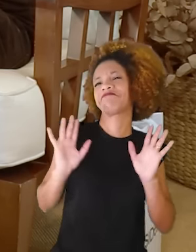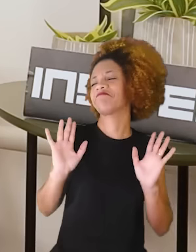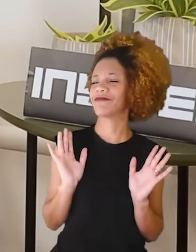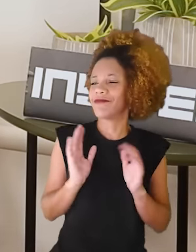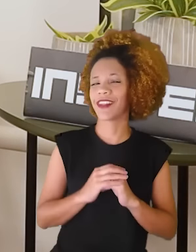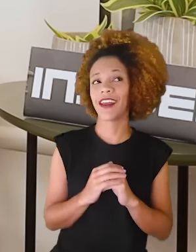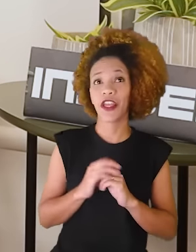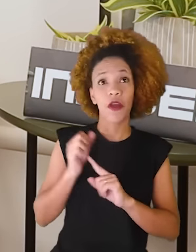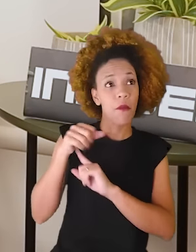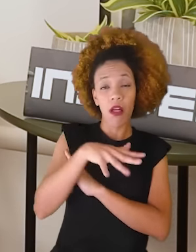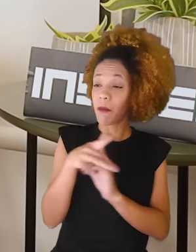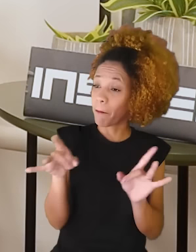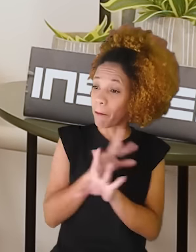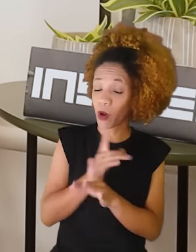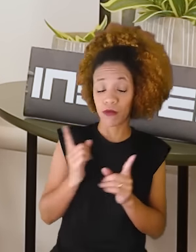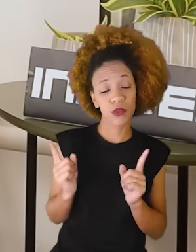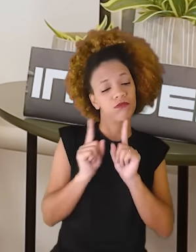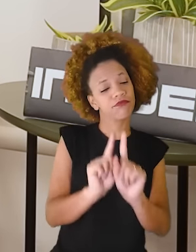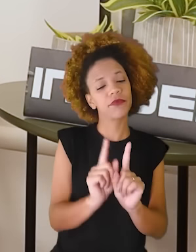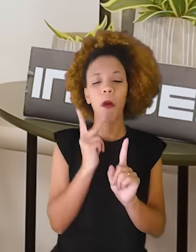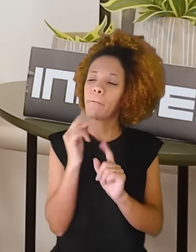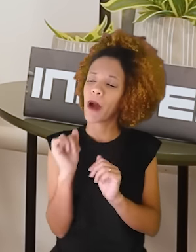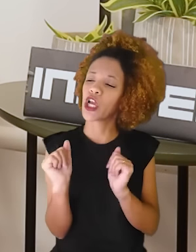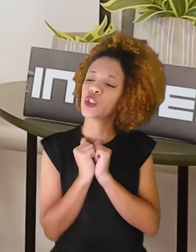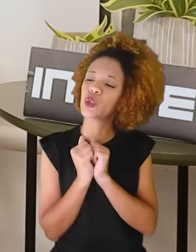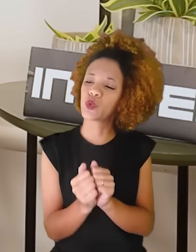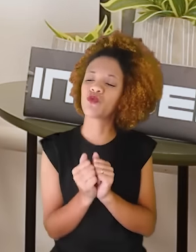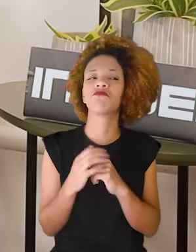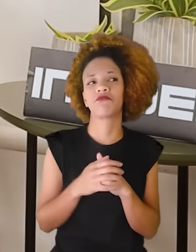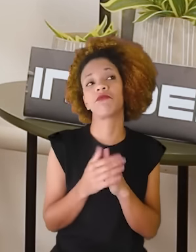aí parada viralizou falei pronto vou gravar agora mais meu pai eu acho que esse pode ser o caminho